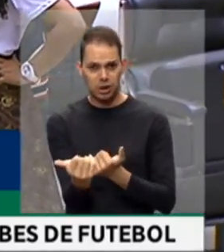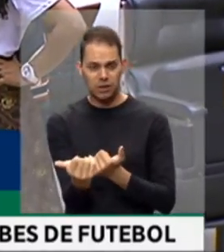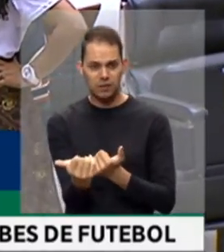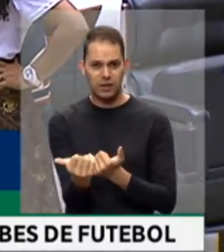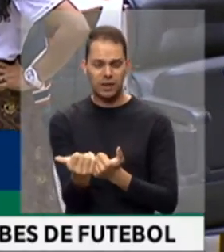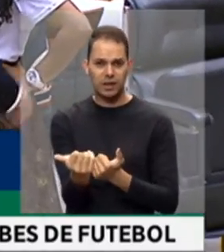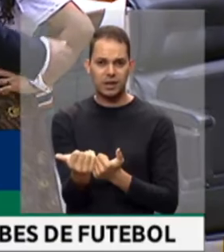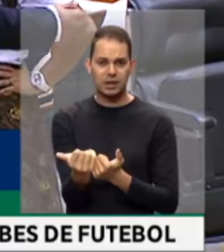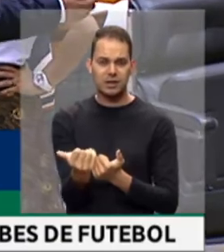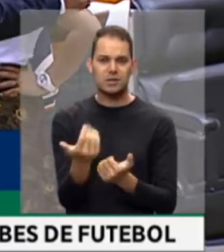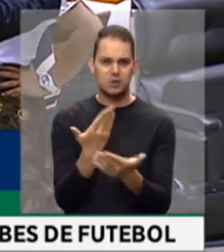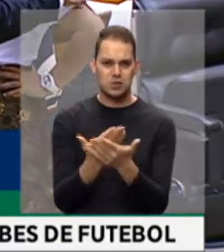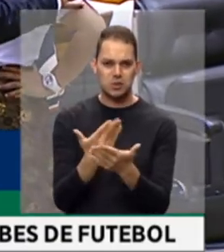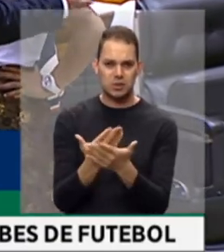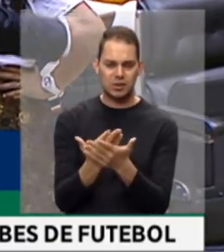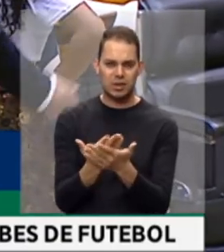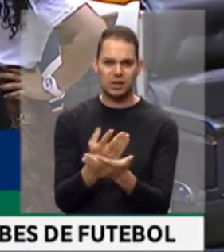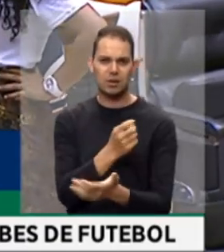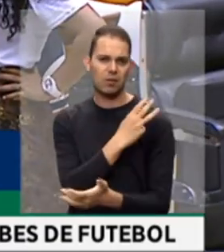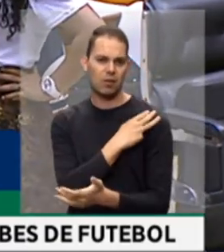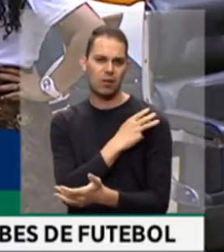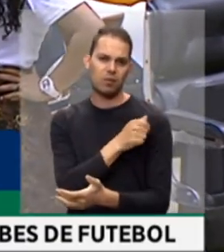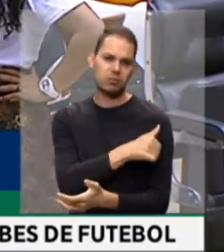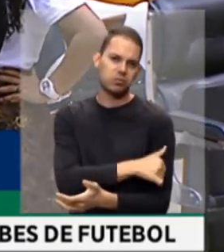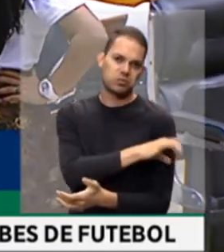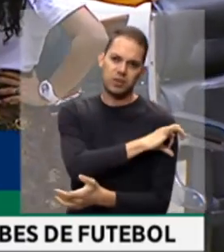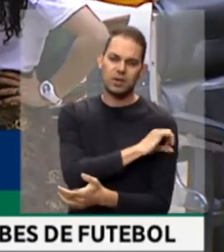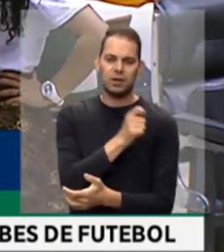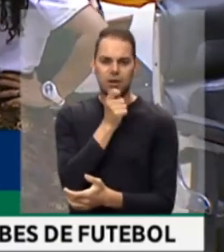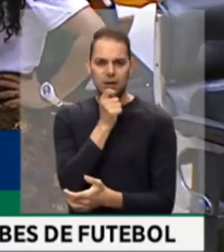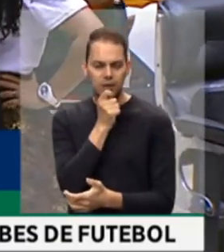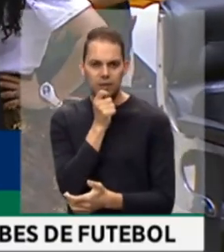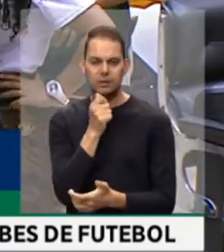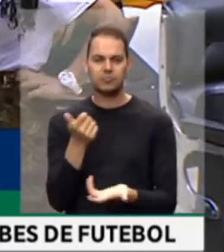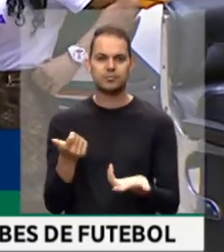IMPLEMENTAR ESSE AUXÍLIO AOS JOGADORES. ENTÃO, POR EXEMPLO, O JOGADOR MAIS JOVEM QUE ESTÁ NA IDADE ESCOLAR MAS